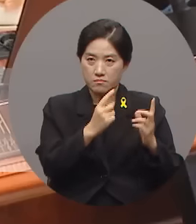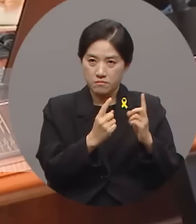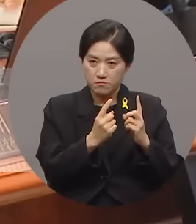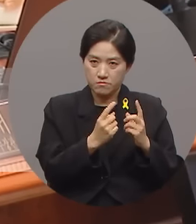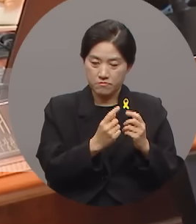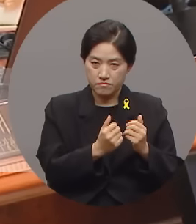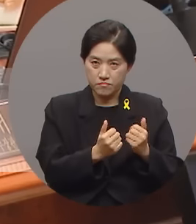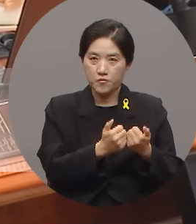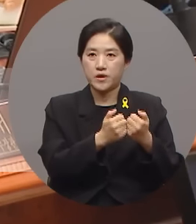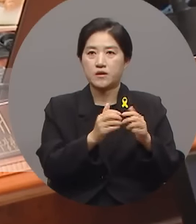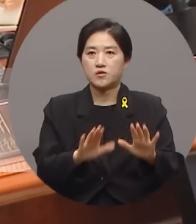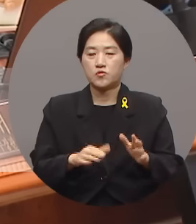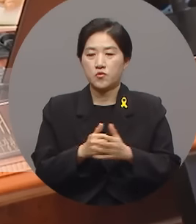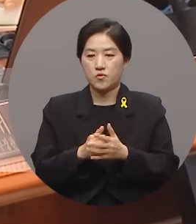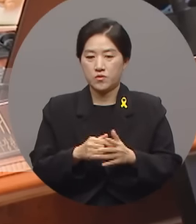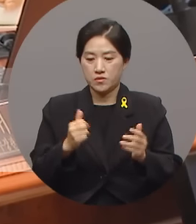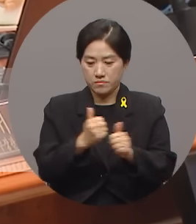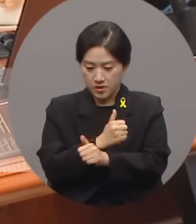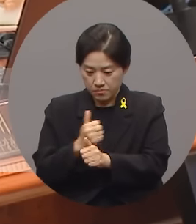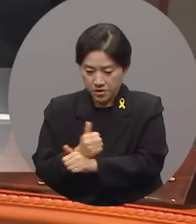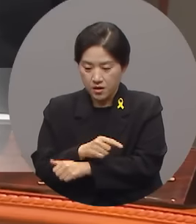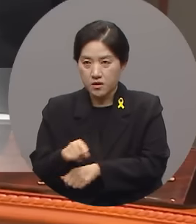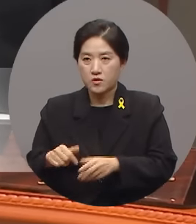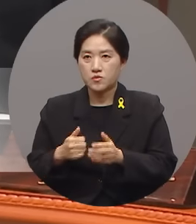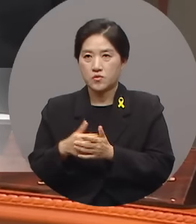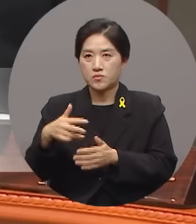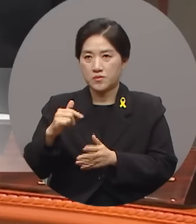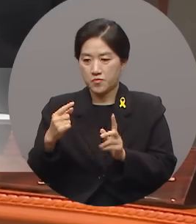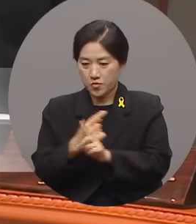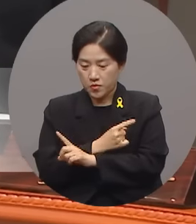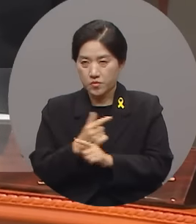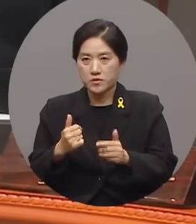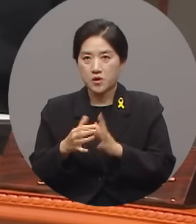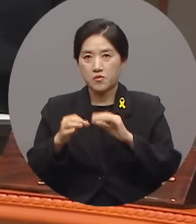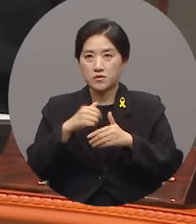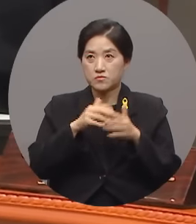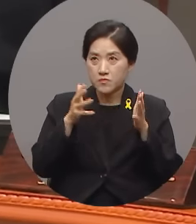언급 외에 여부나 내각, 참모진 교체, 채 상병 특검법 등 관심이 높은 현안에는